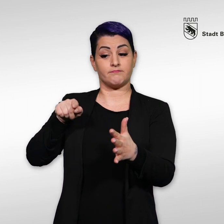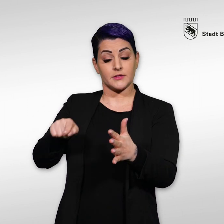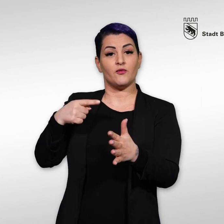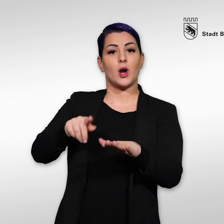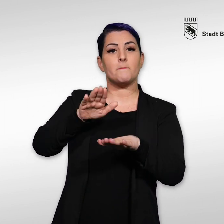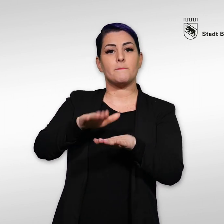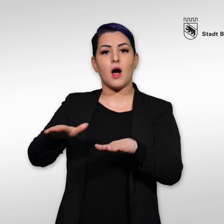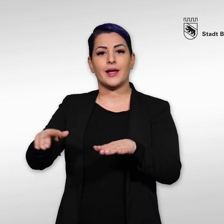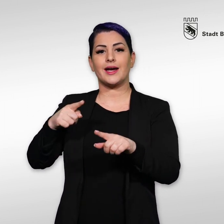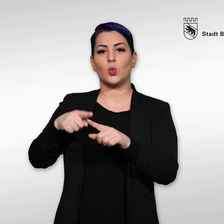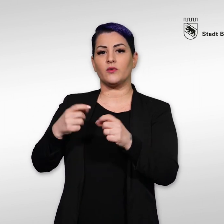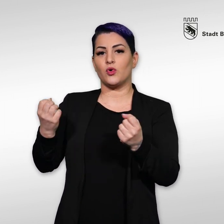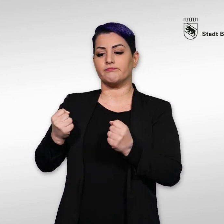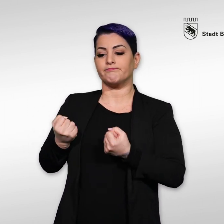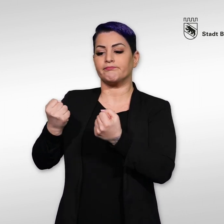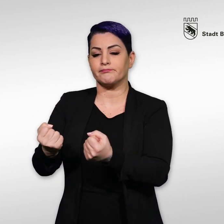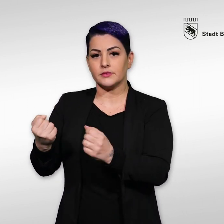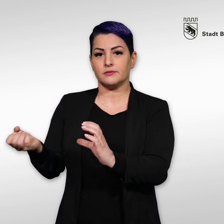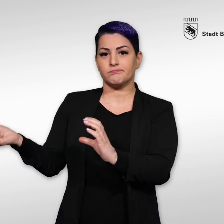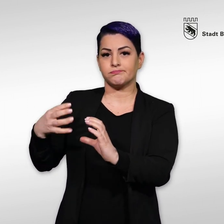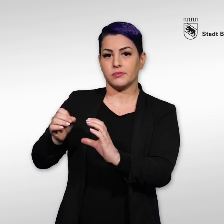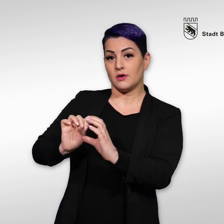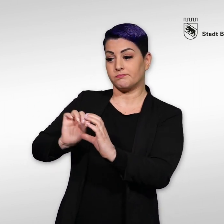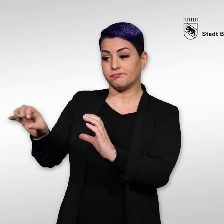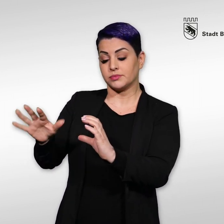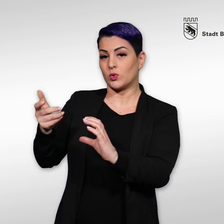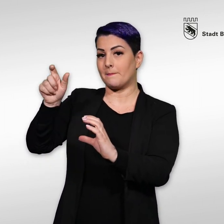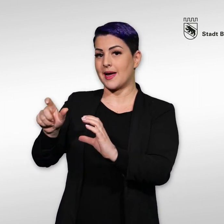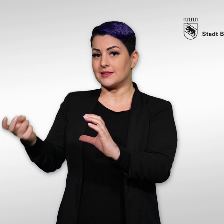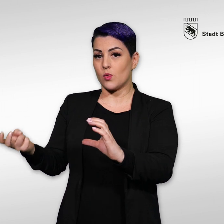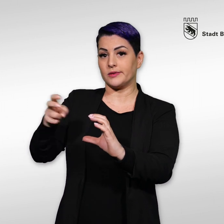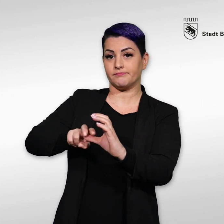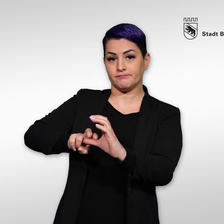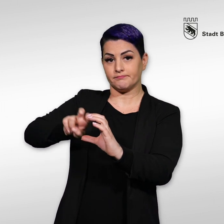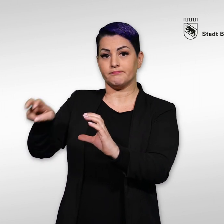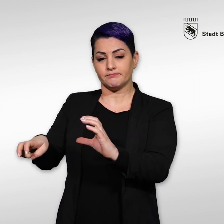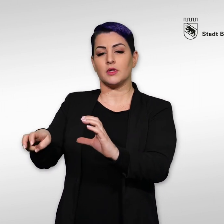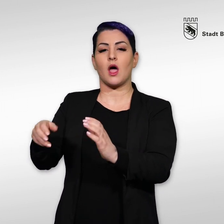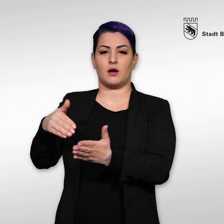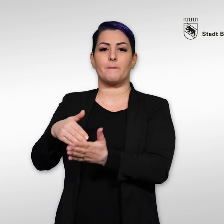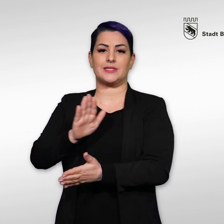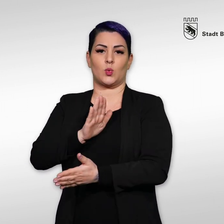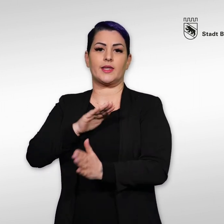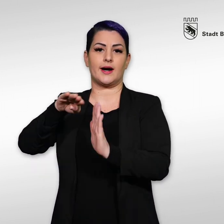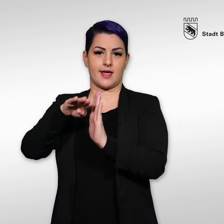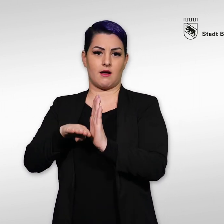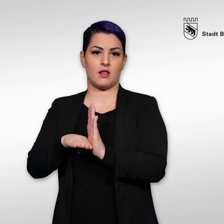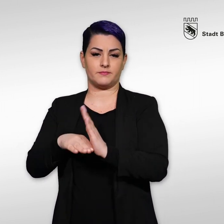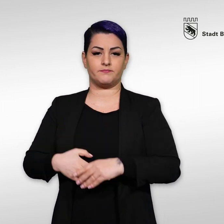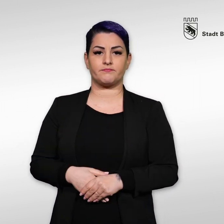Hier gelten besondere Regeln für das Parkieren und das Ein- und Ausladen von Waren oder Personen.